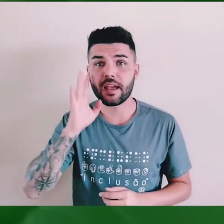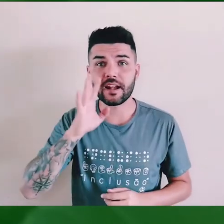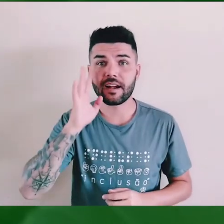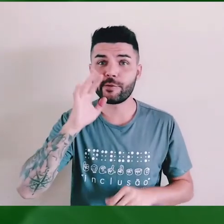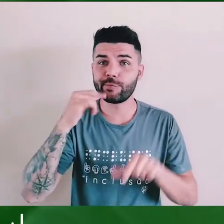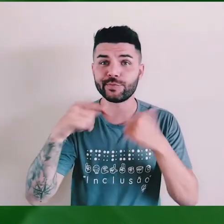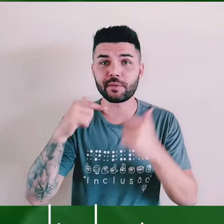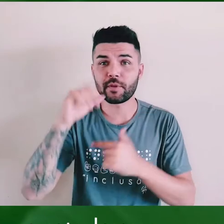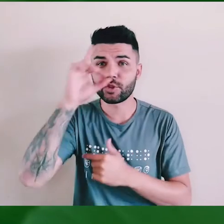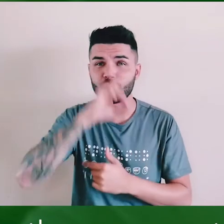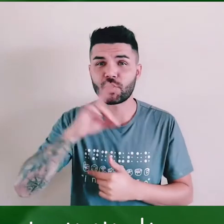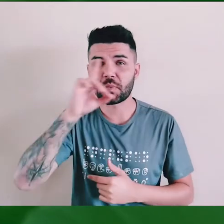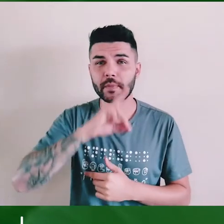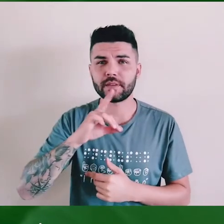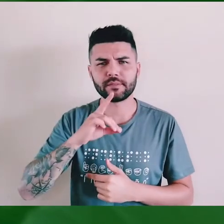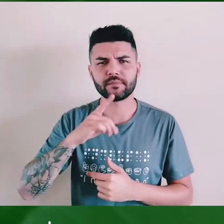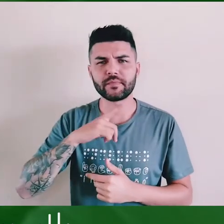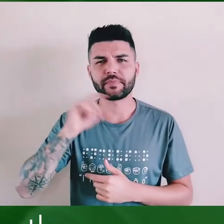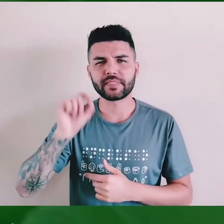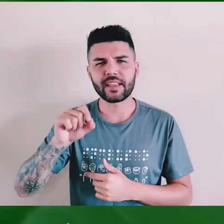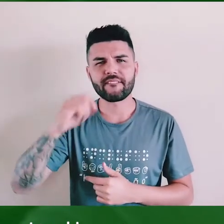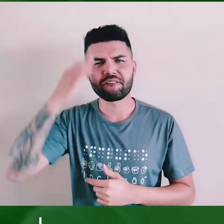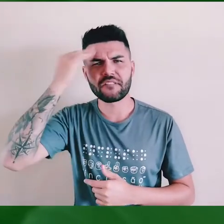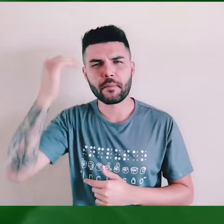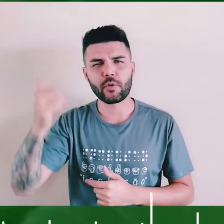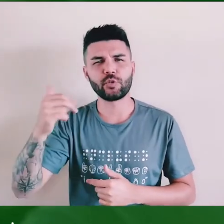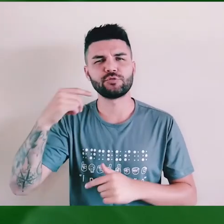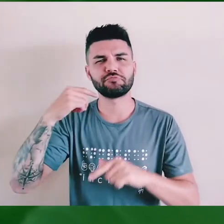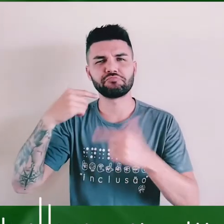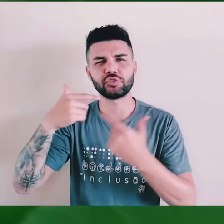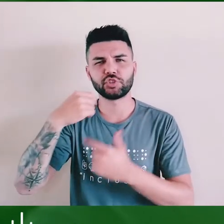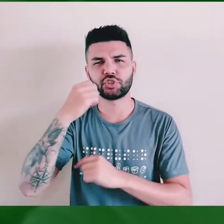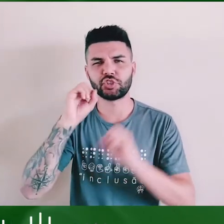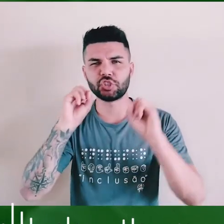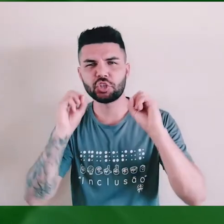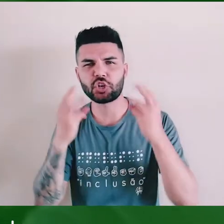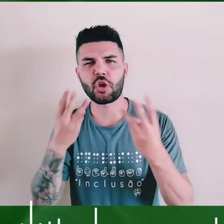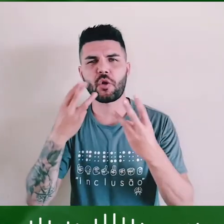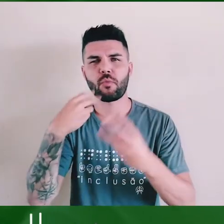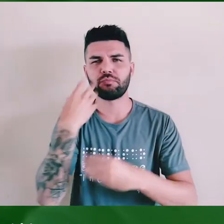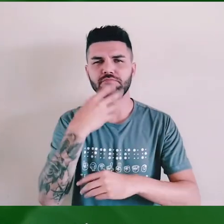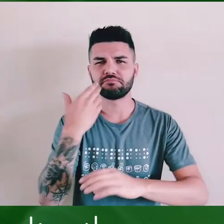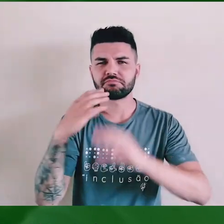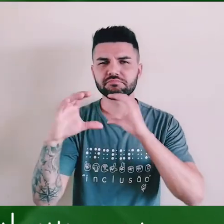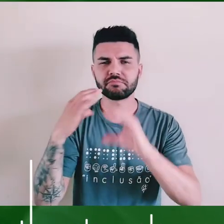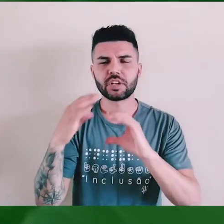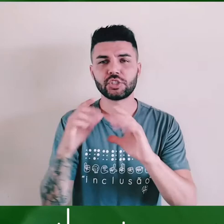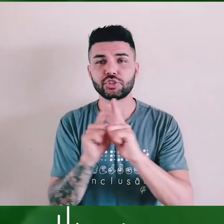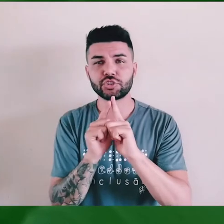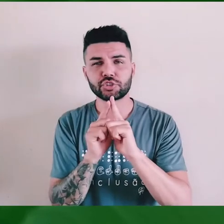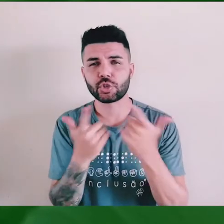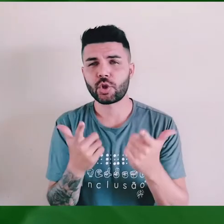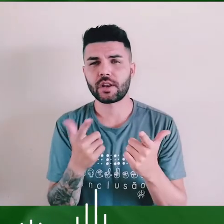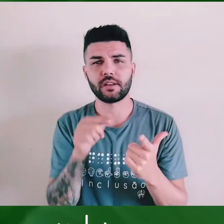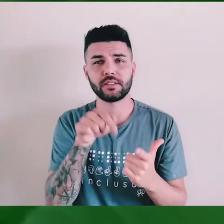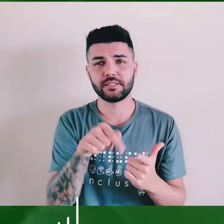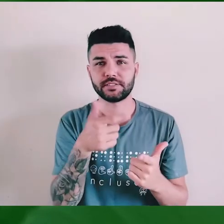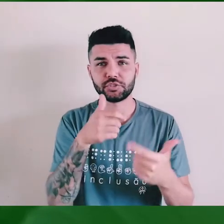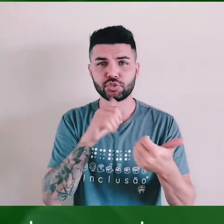domingo, seja pro artista no espetáculo ou para o jornalista no jogo. É o dia que eu